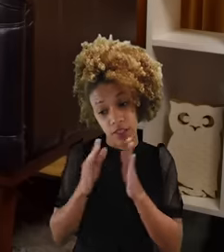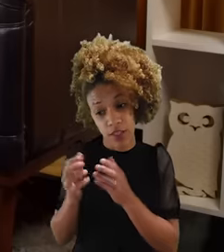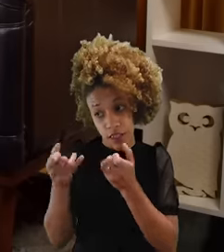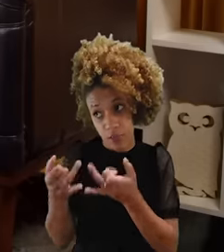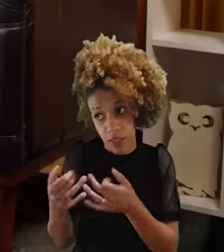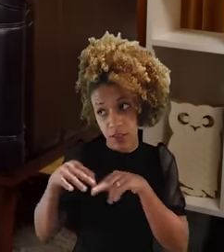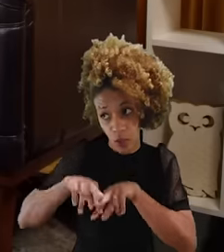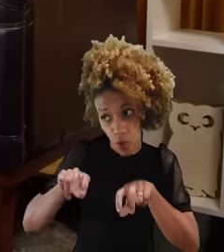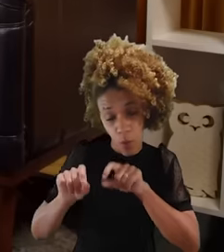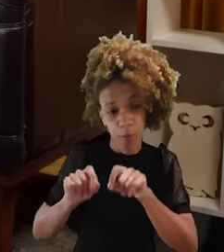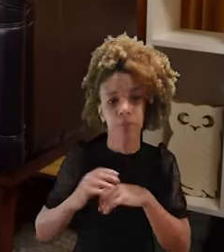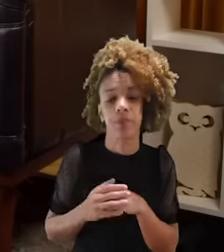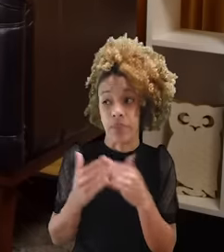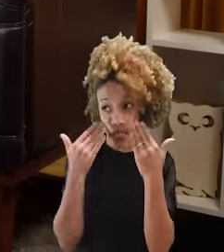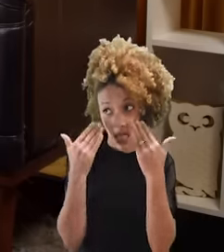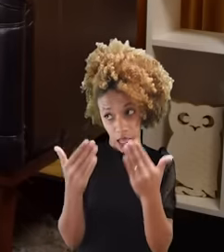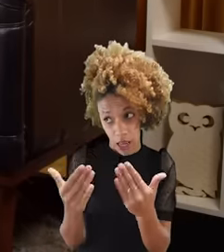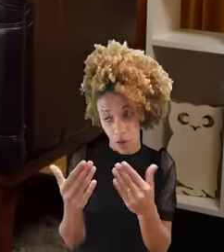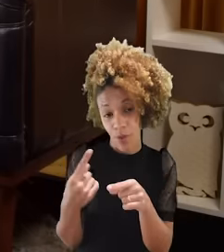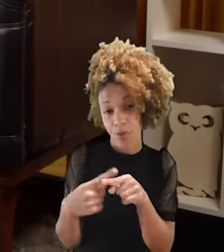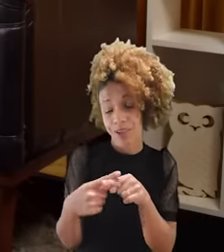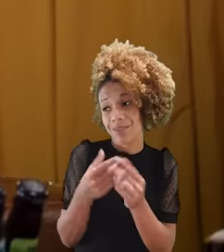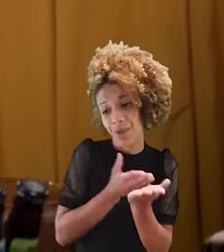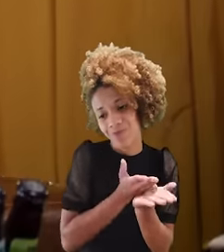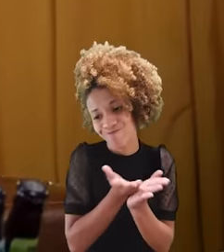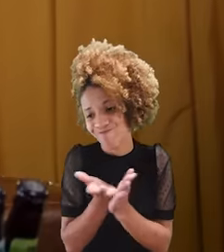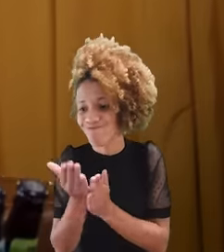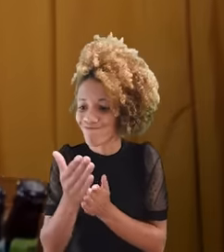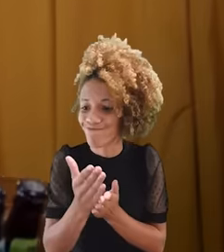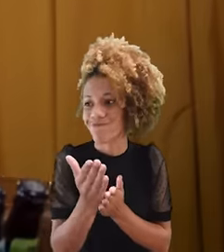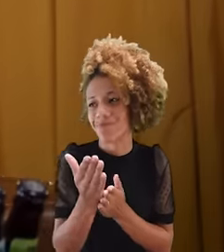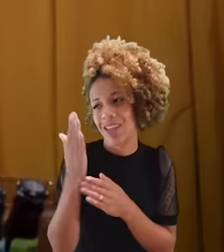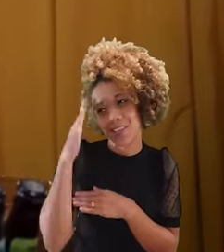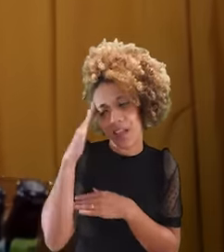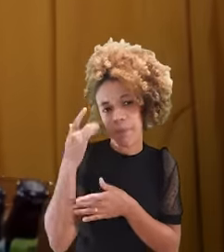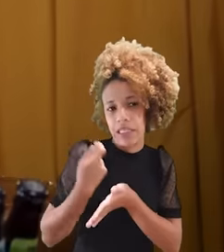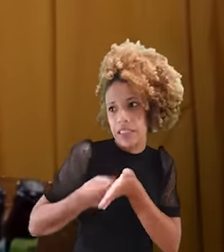buscando e deixar tá claro porque senão a gente a gente tá assinando Embaixo de uma declaração